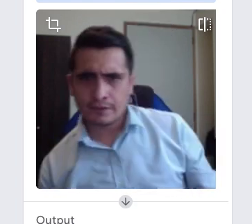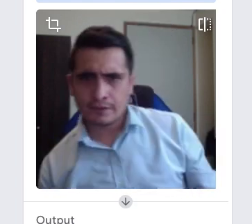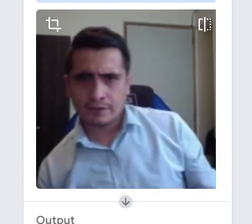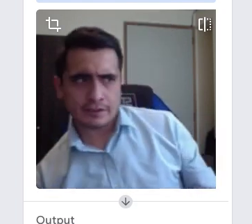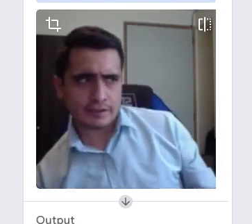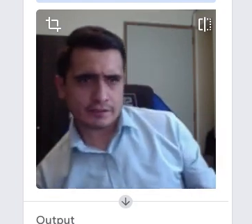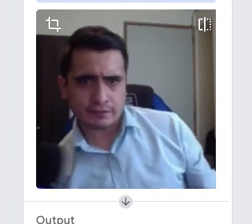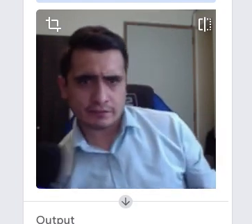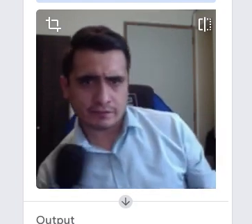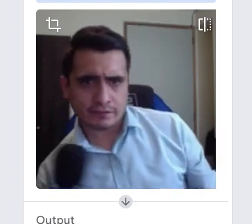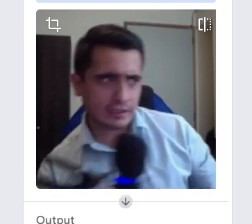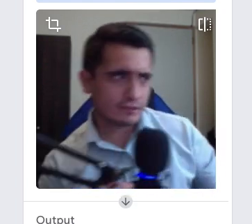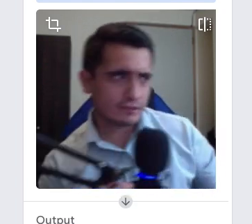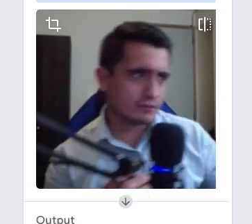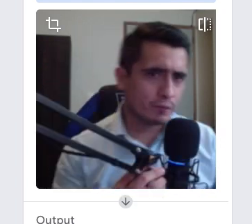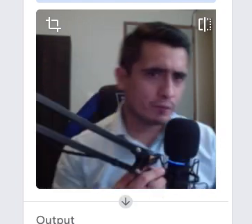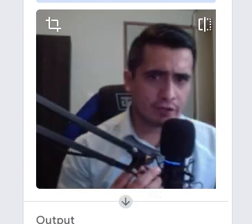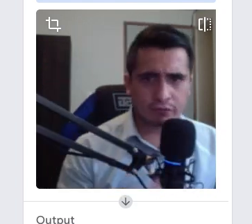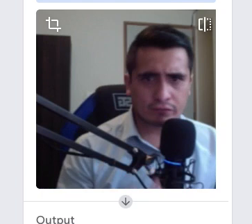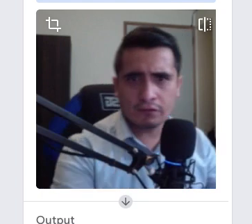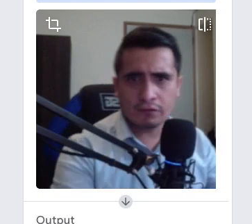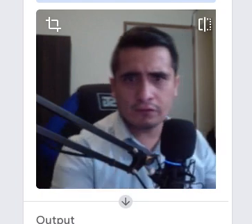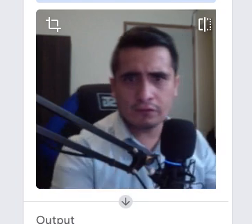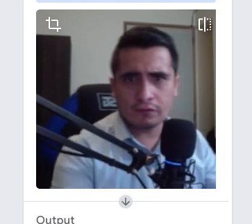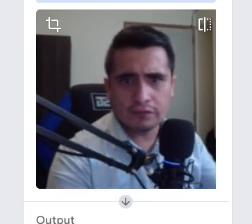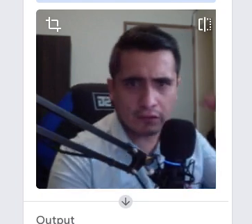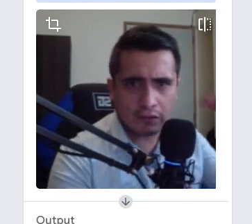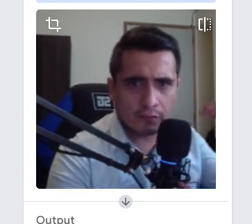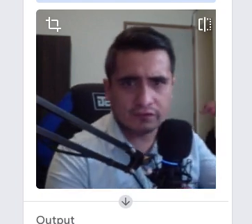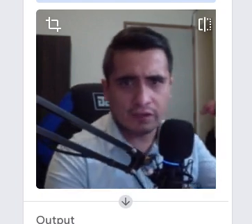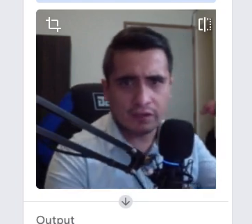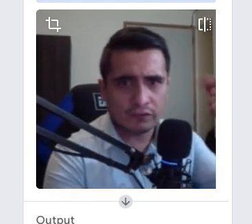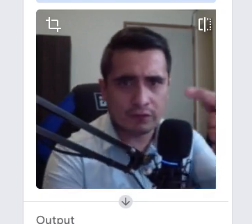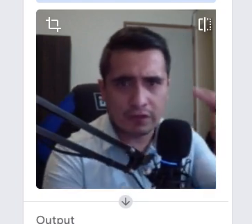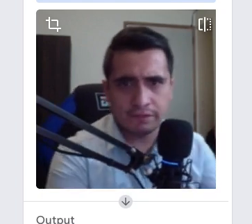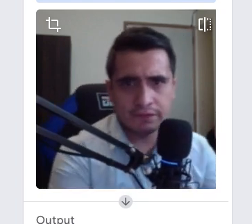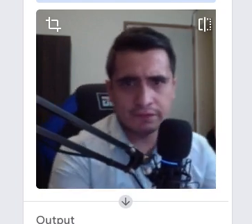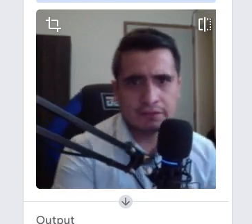si te fijas nos devolvió resultados de acuerdo a como estábamos colocados frente a la cámara